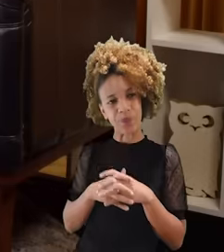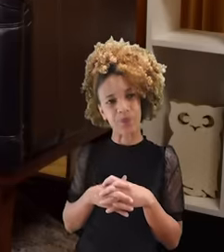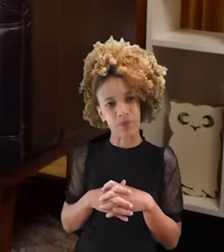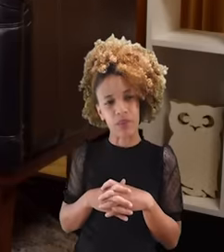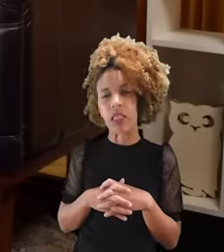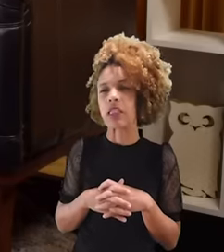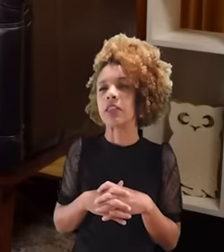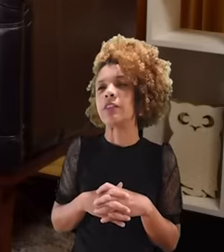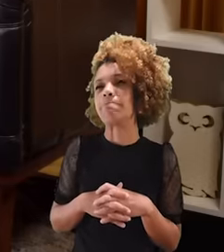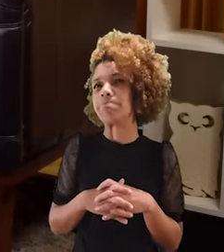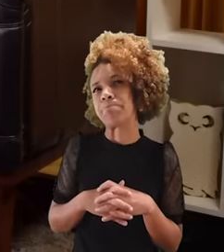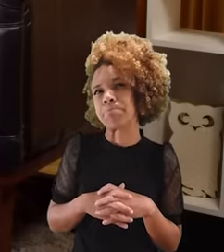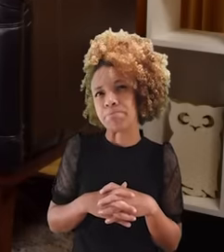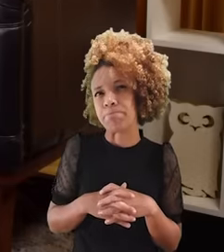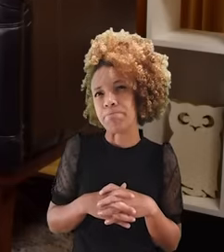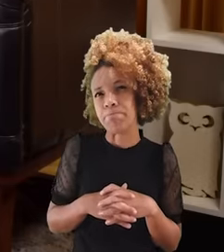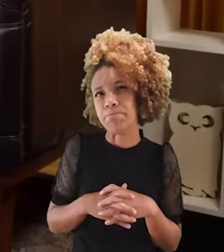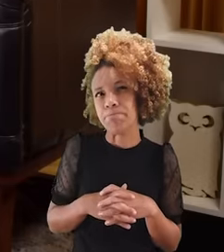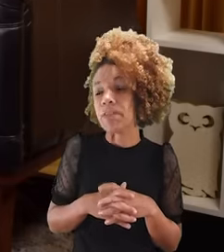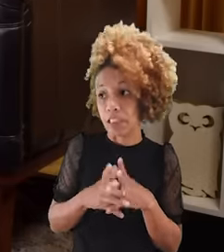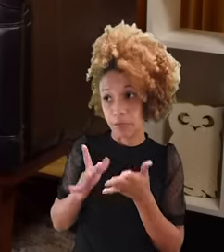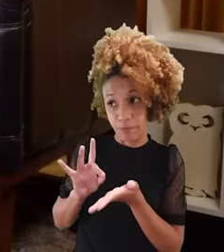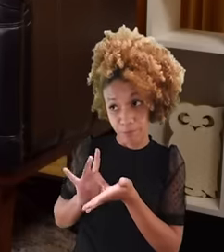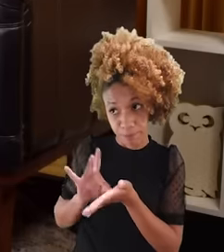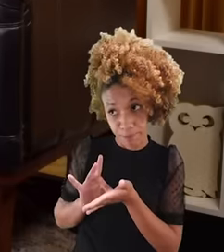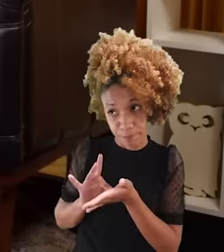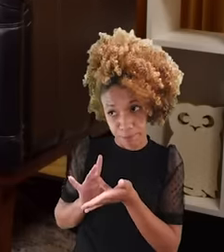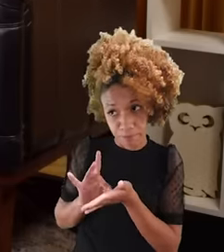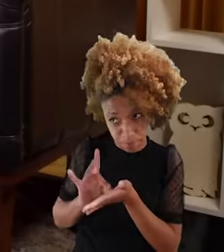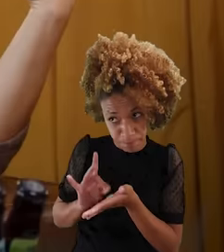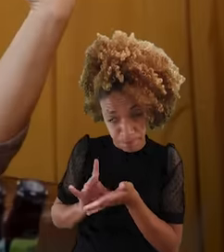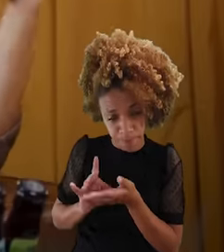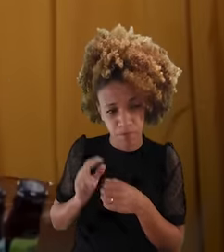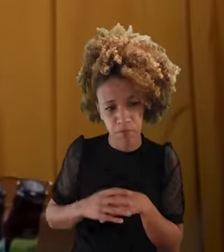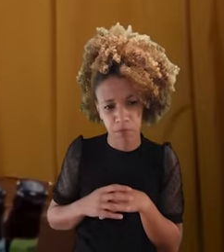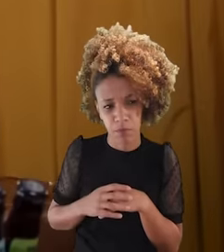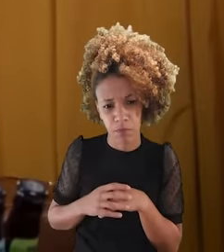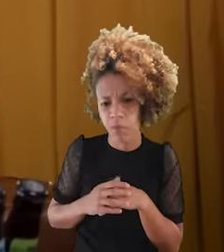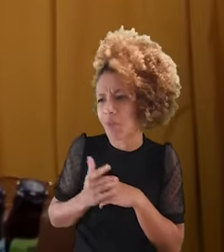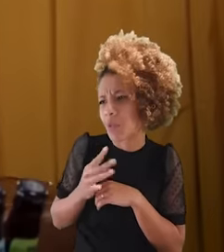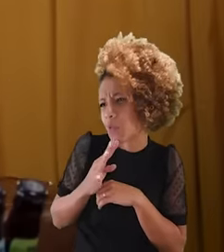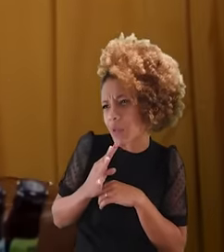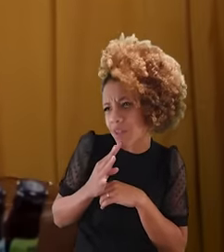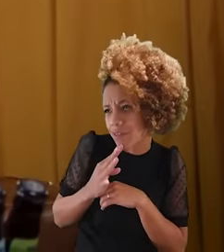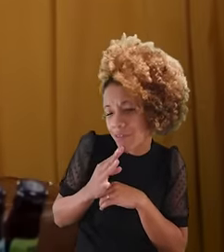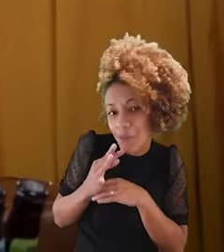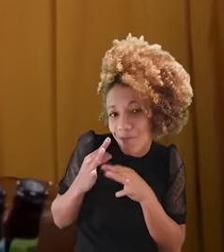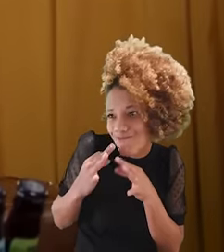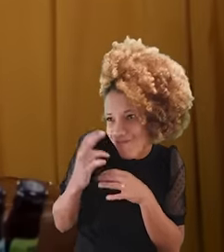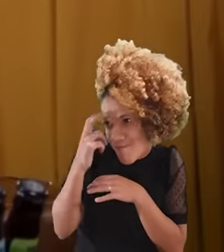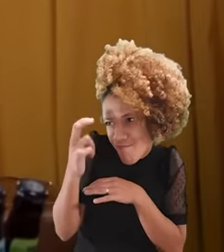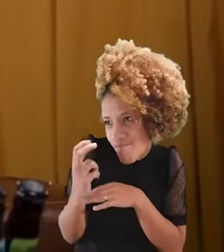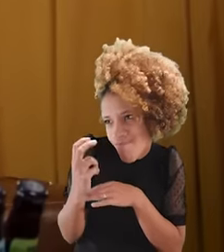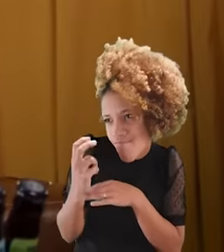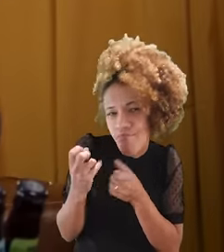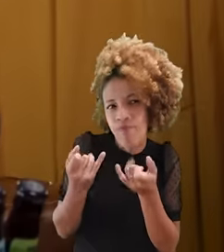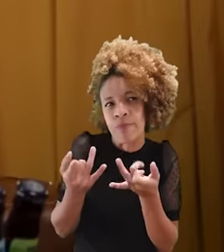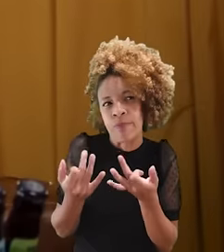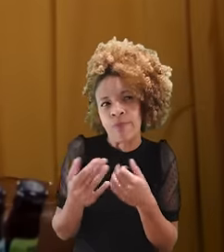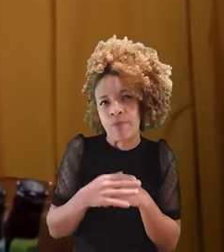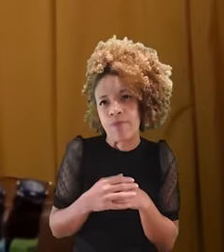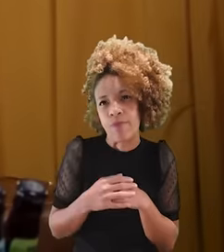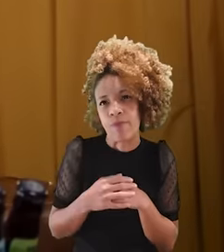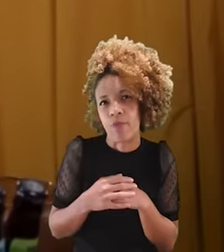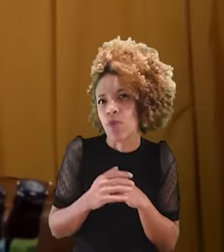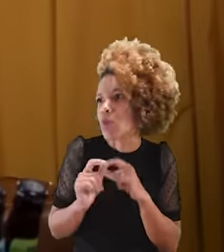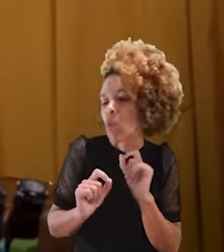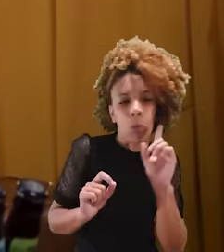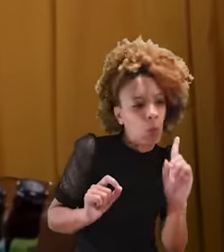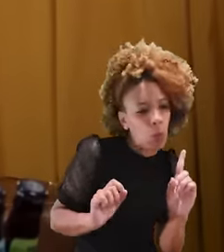muito honesto eu não tenho conhecimento suficiente nem para dizer que sou de esquerda ou de direita